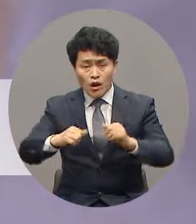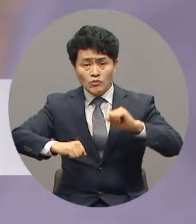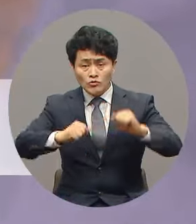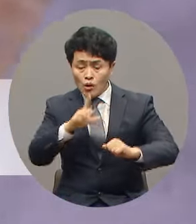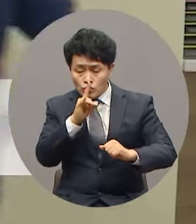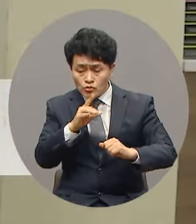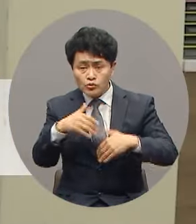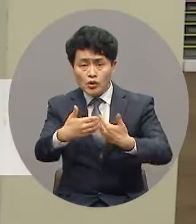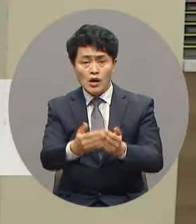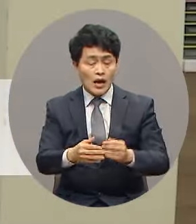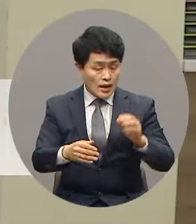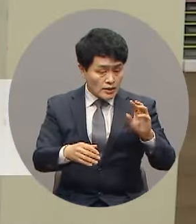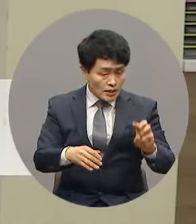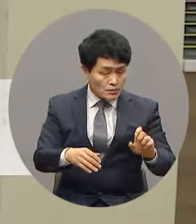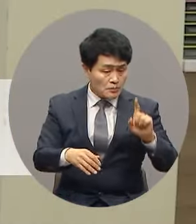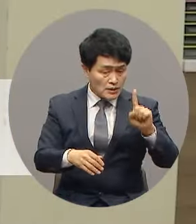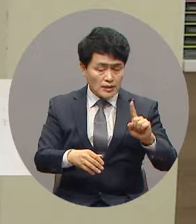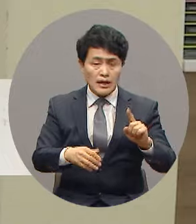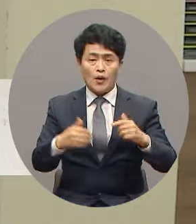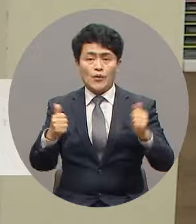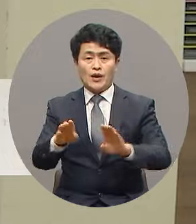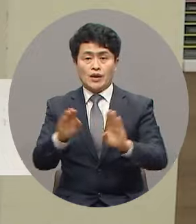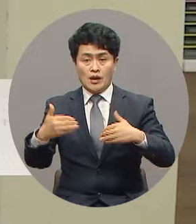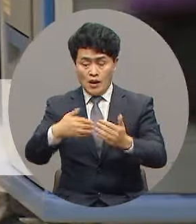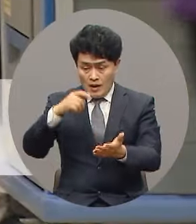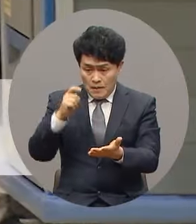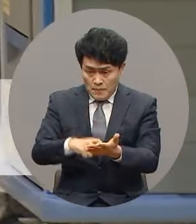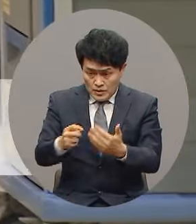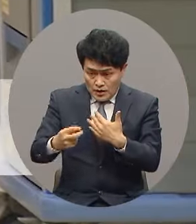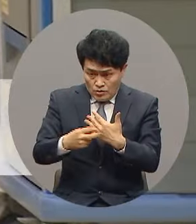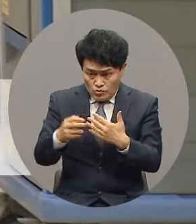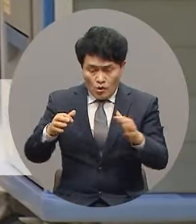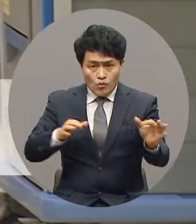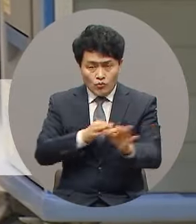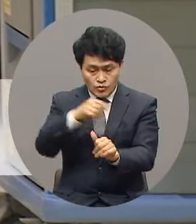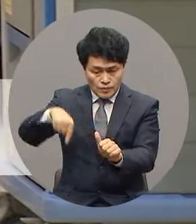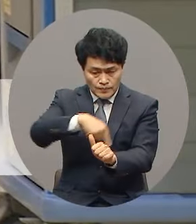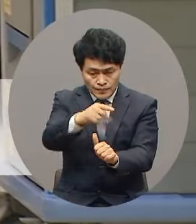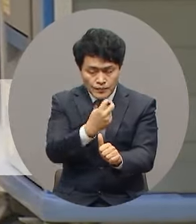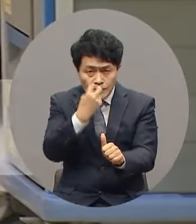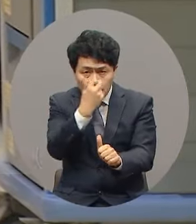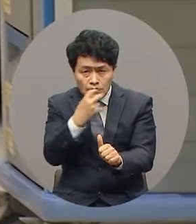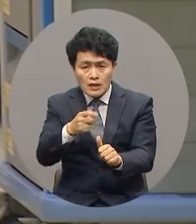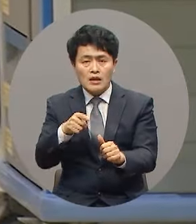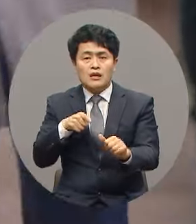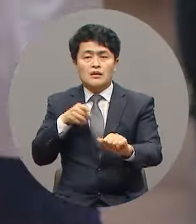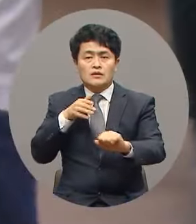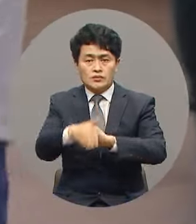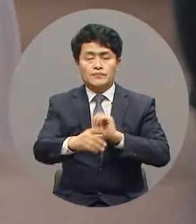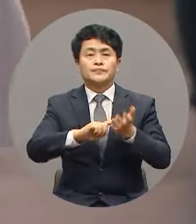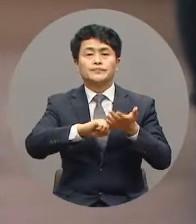보건복지부는 오늘 의사 집단행동중앙사고수습본부 제31차 회의를 열어 비상 진료 체제 운영 현안 등을 점검하며 이같이밝혔습니다.